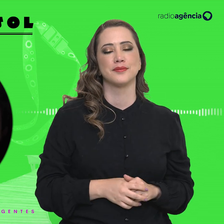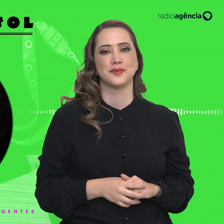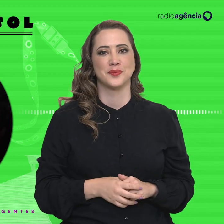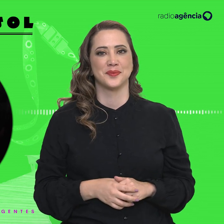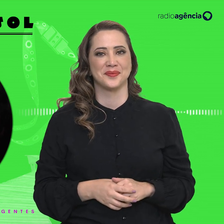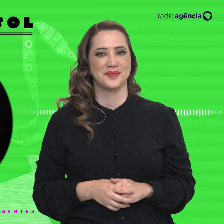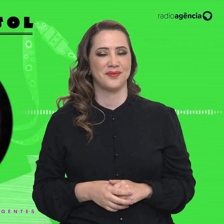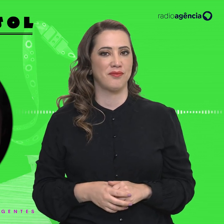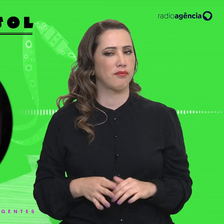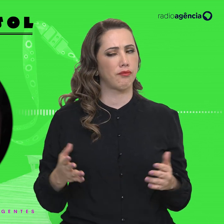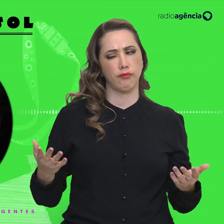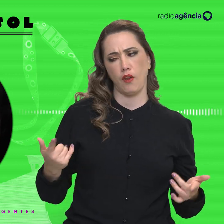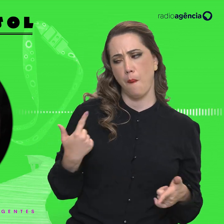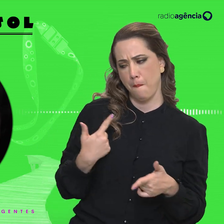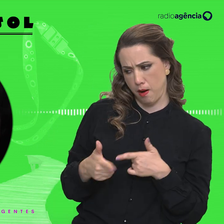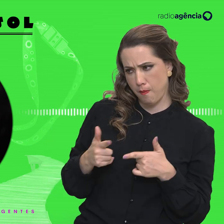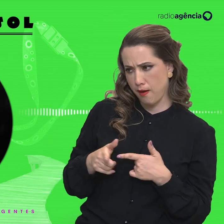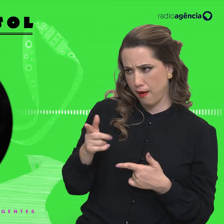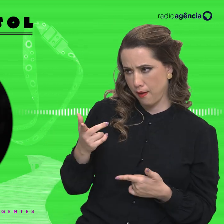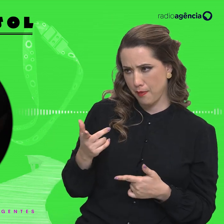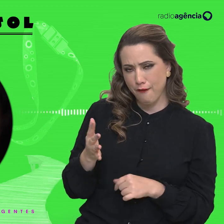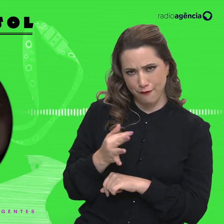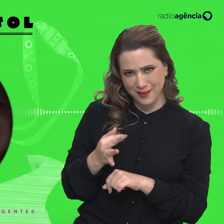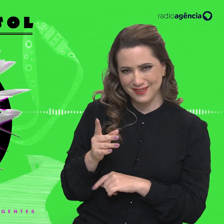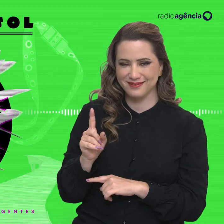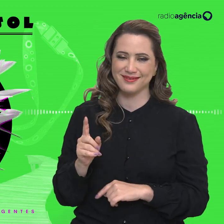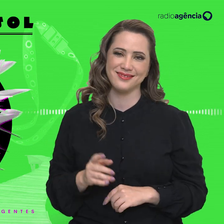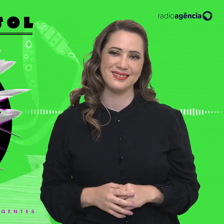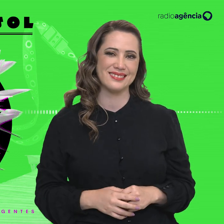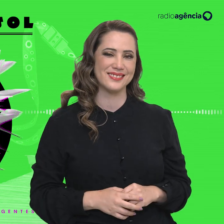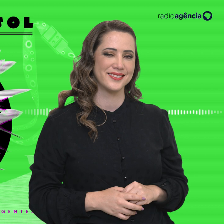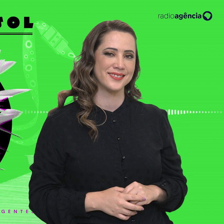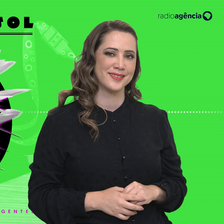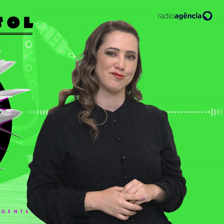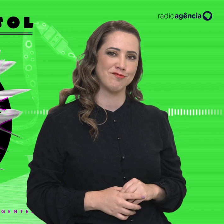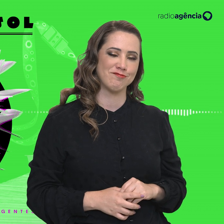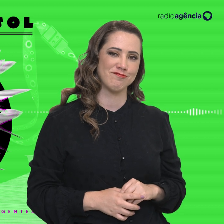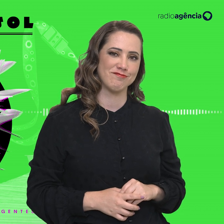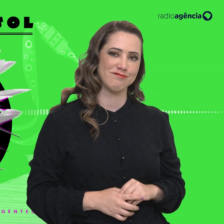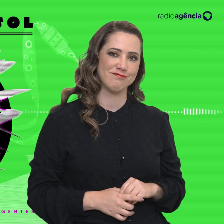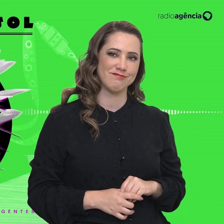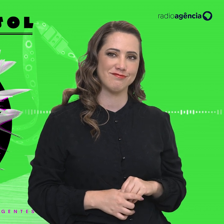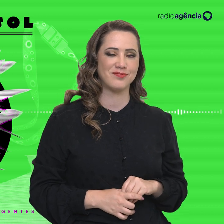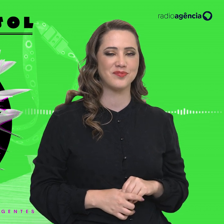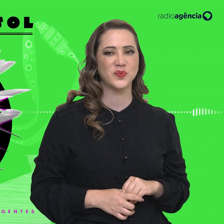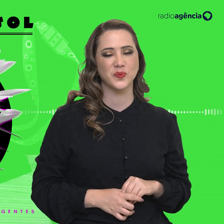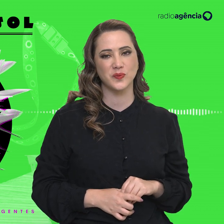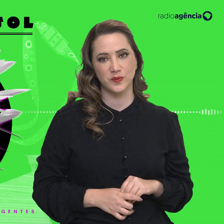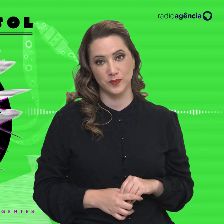[Leyberson ironia] Problemão, hein! [risos] [música do Projeto Pulsos] 🎶